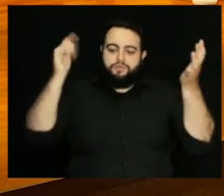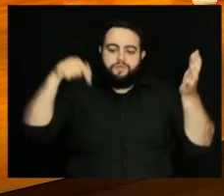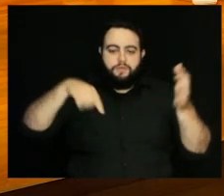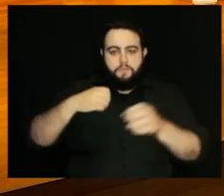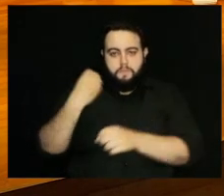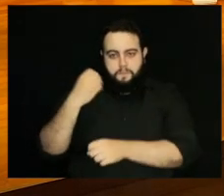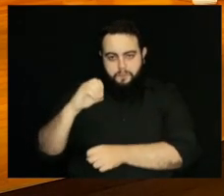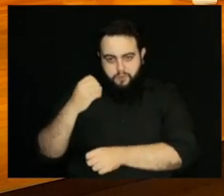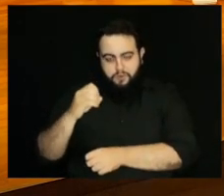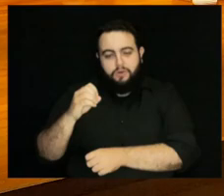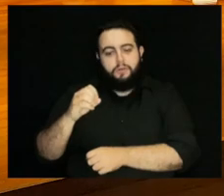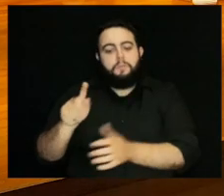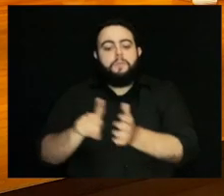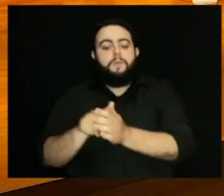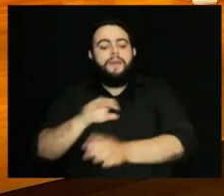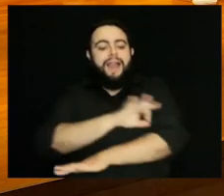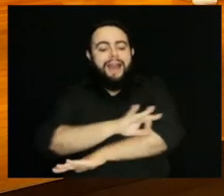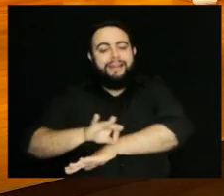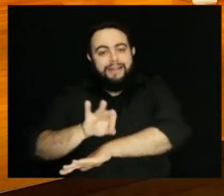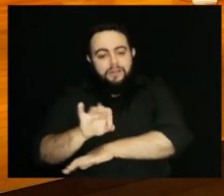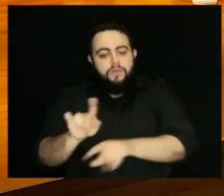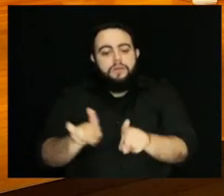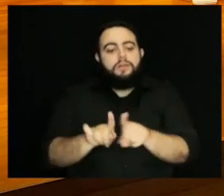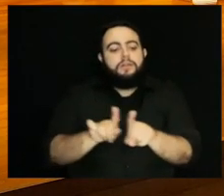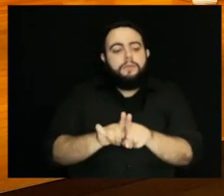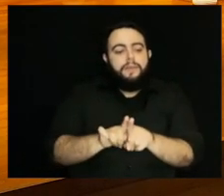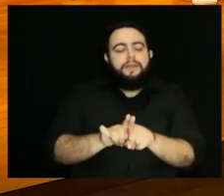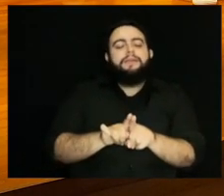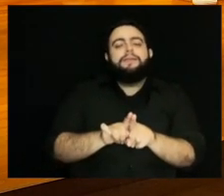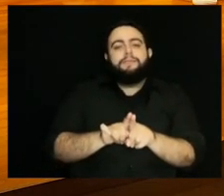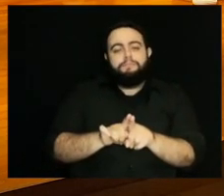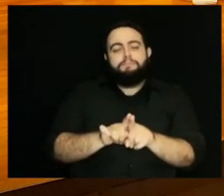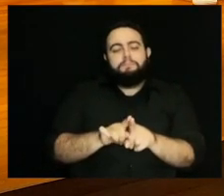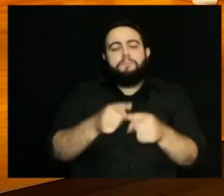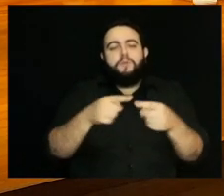Sul brasileiro da canção popular, e tem toda uma geração de compositores que vai aparecer nesse